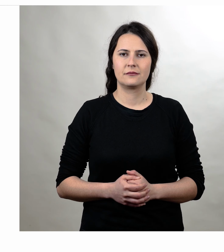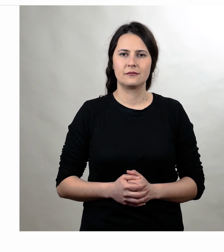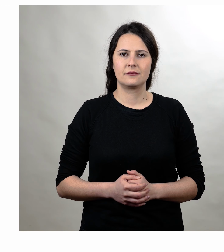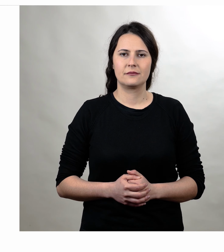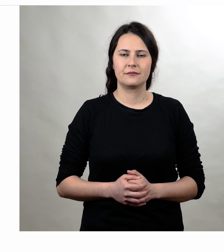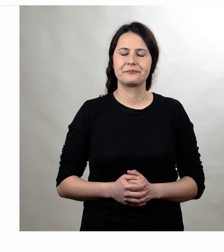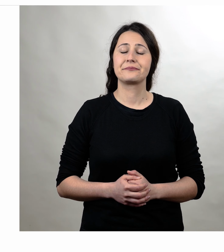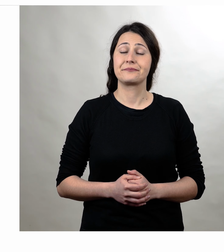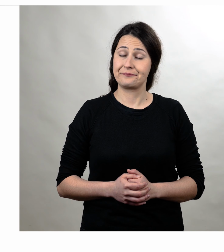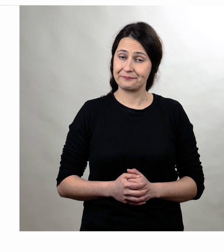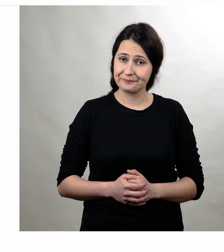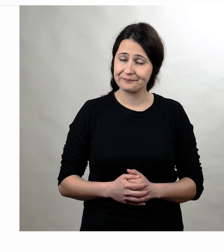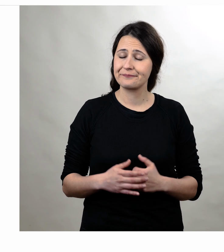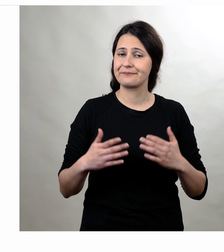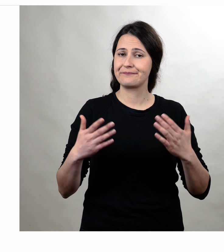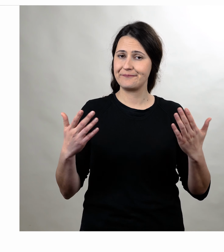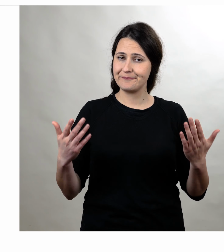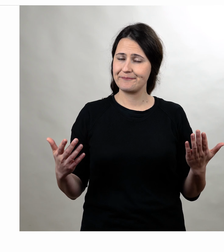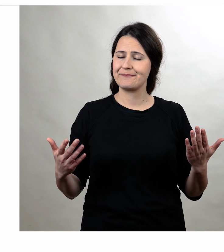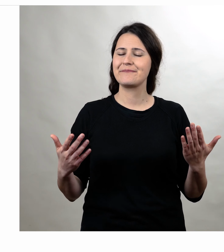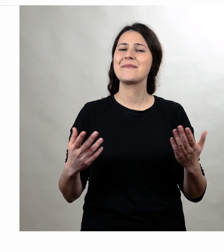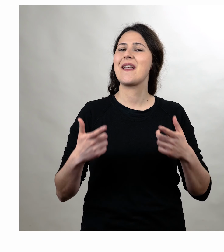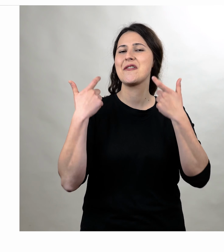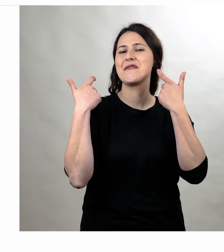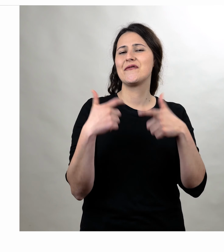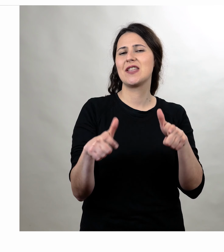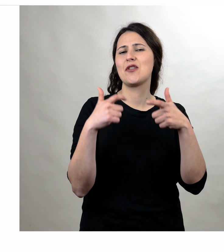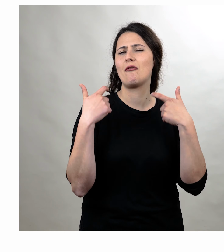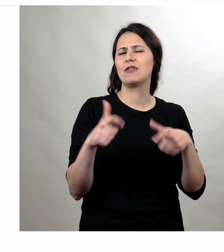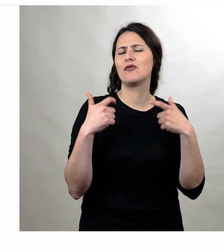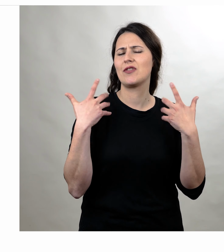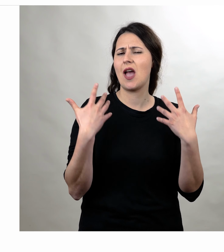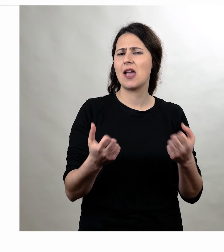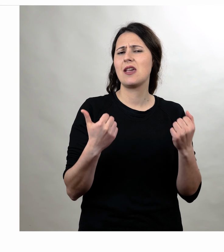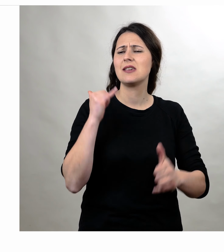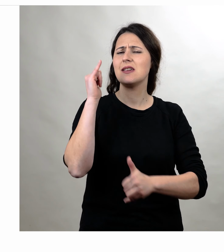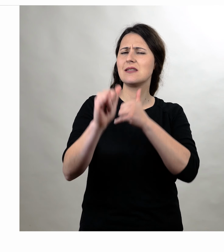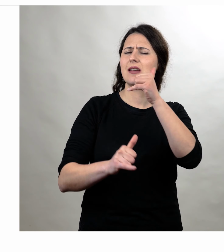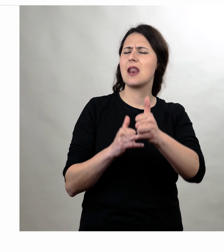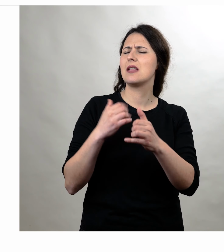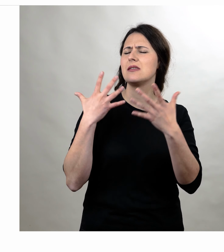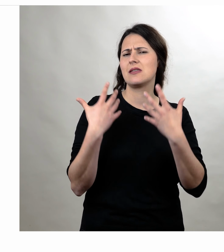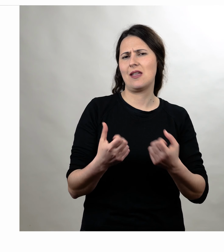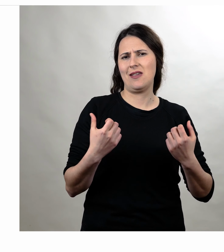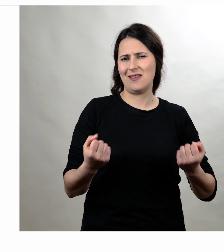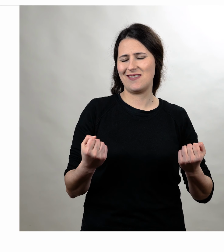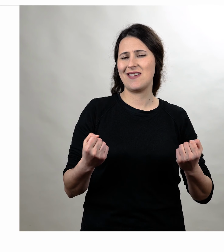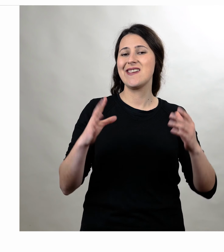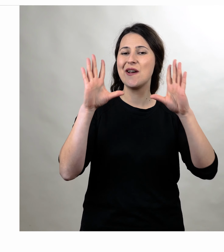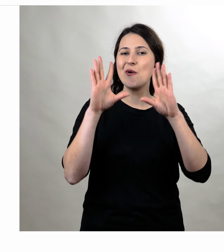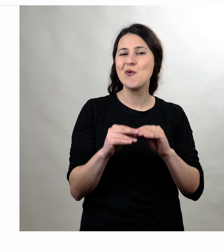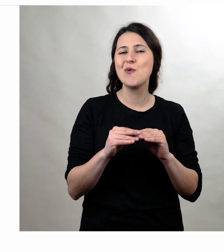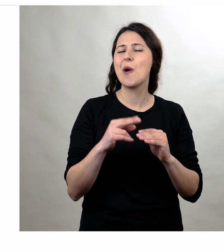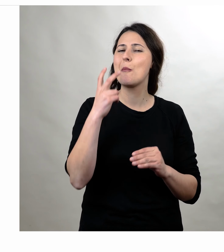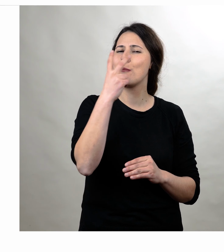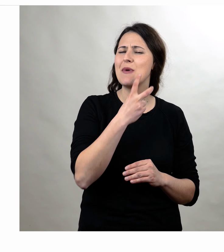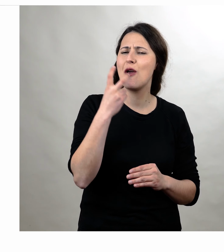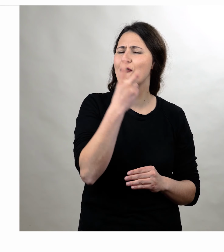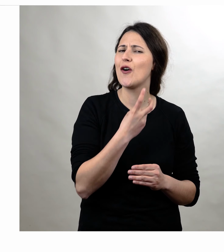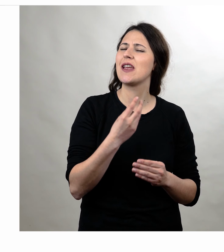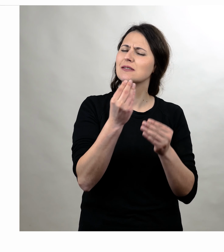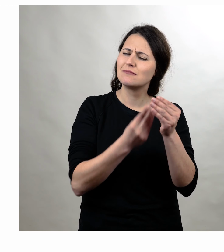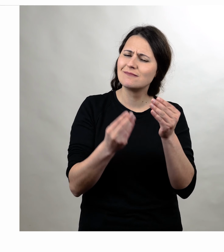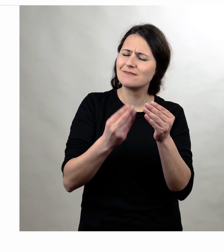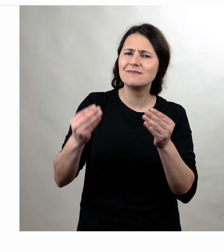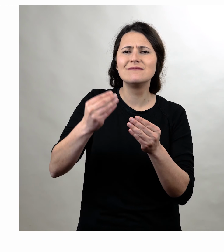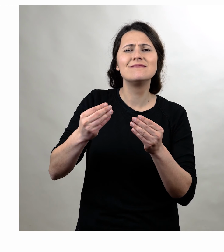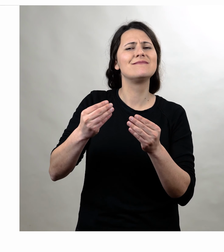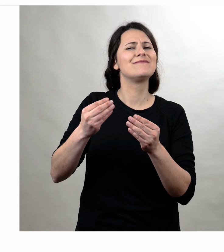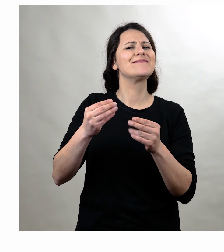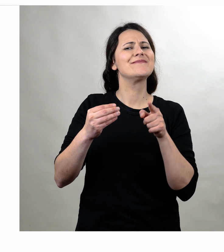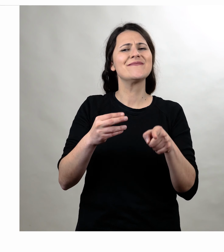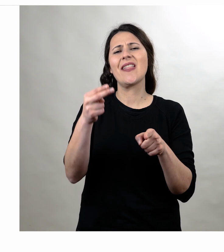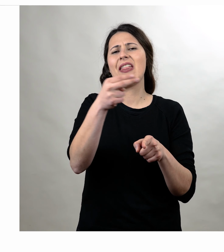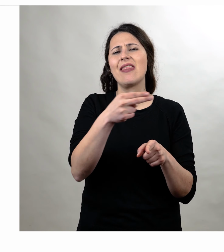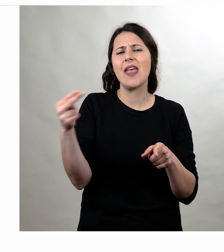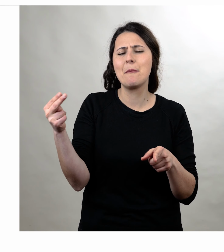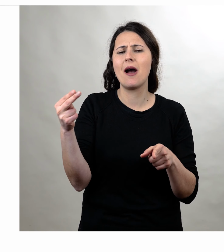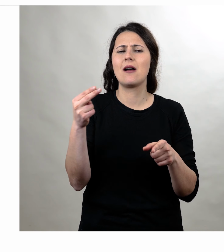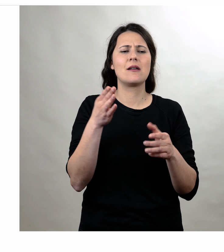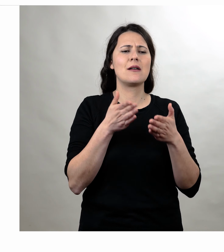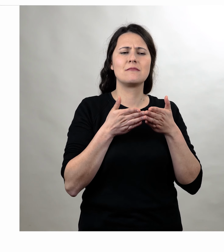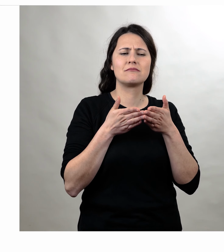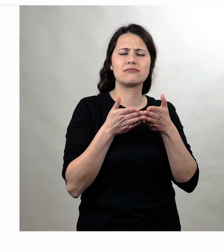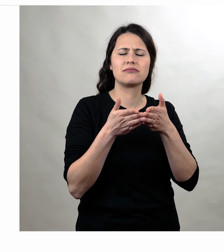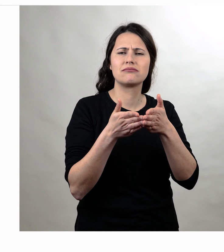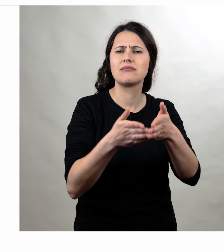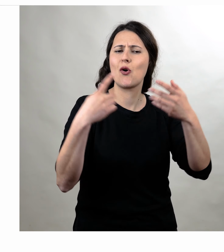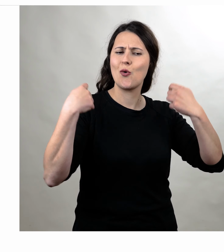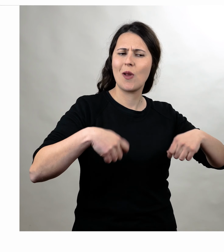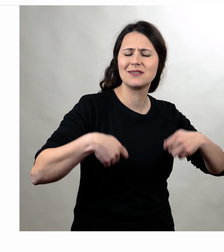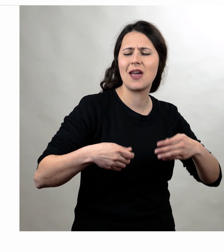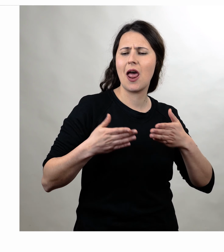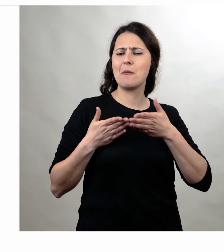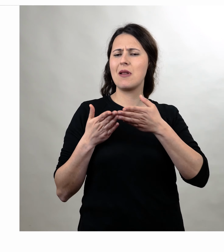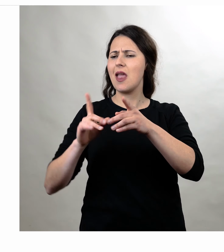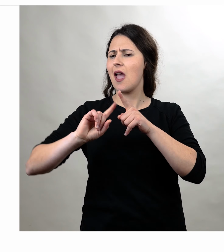Τέλος υπάρχουν αρκετά βίντεο στο διαδίκτυο τα οποία παρέχουν επιπλέον πληροφορίες, σχετικά με υπηρεσίες πλοίων και κρουαζιέρες.